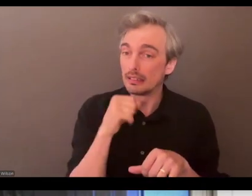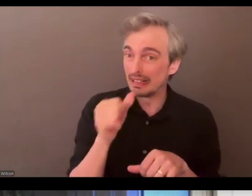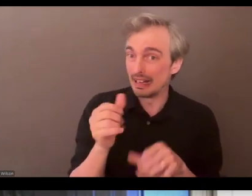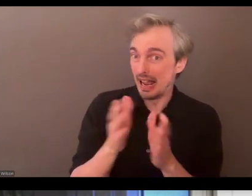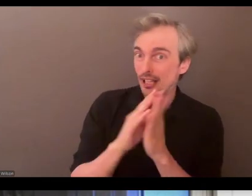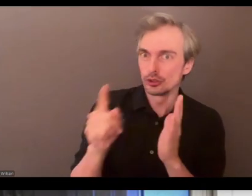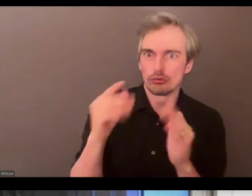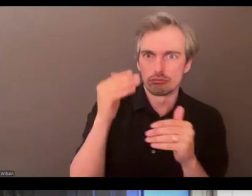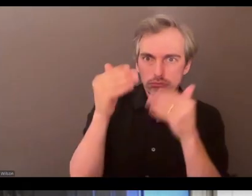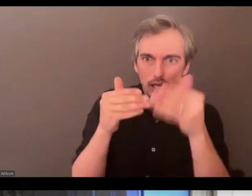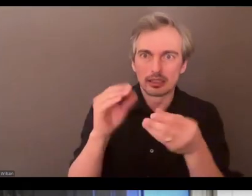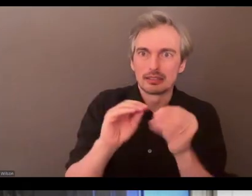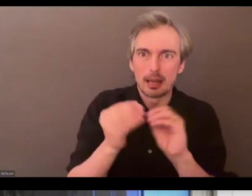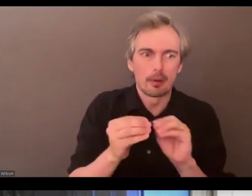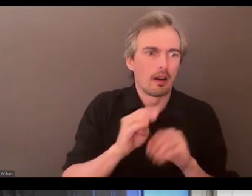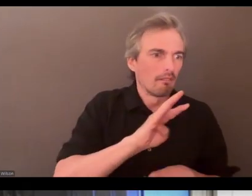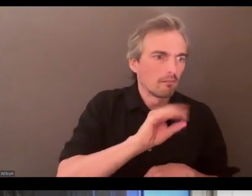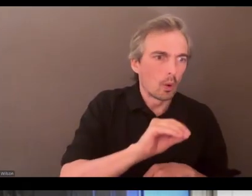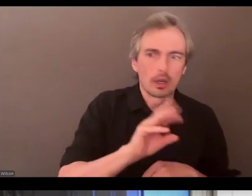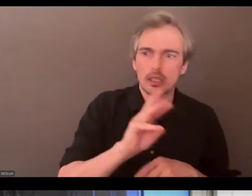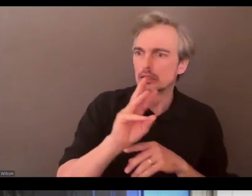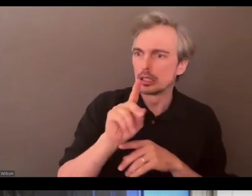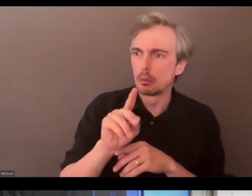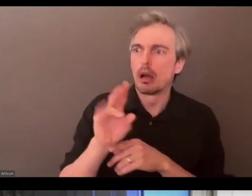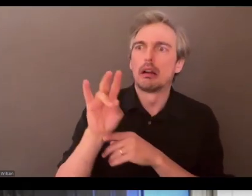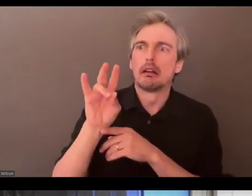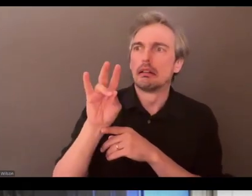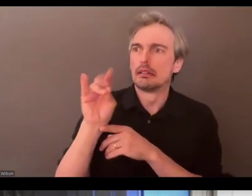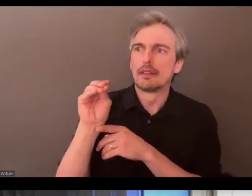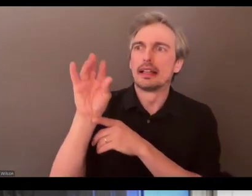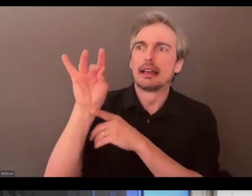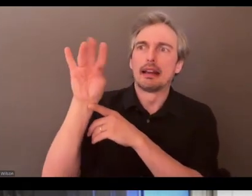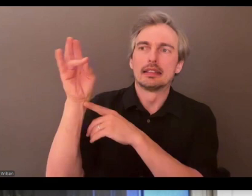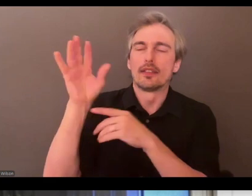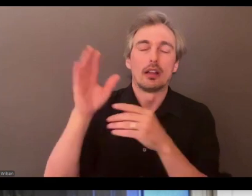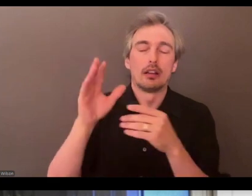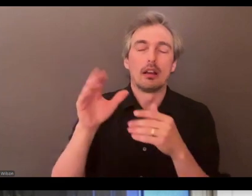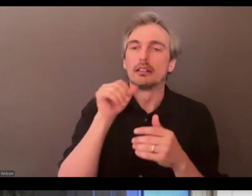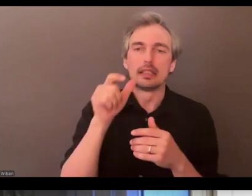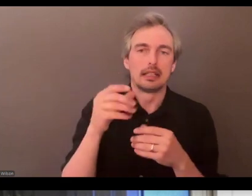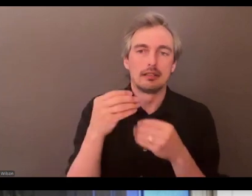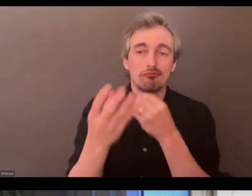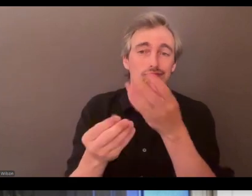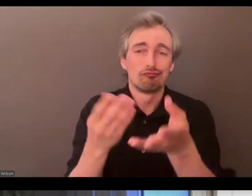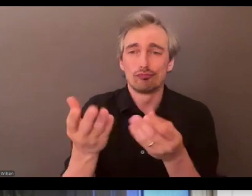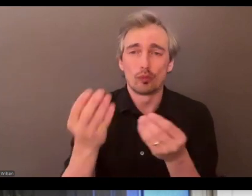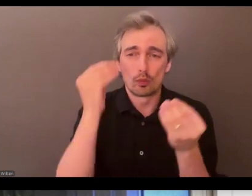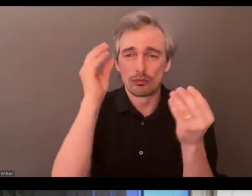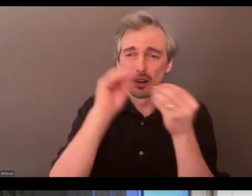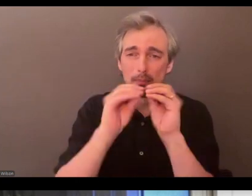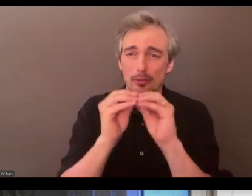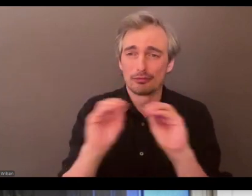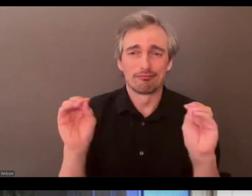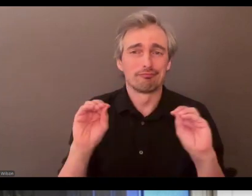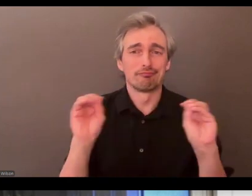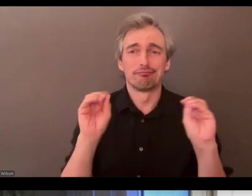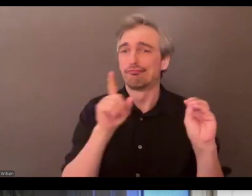私たちのエンゲ ージメントが 2倍以上になったと伝えました。 そこには数字はありませんよね？数字はありません。